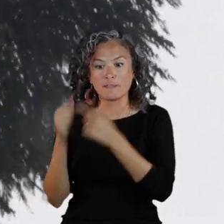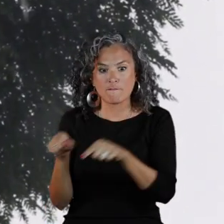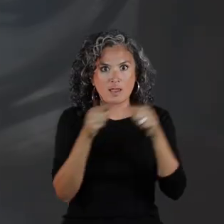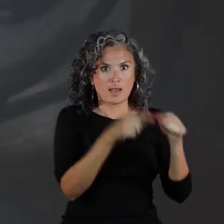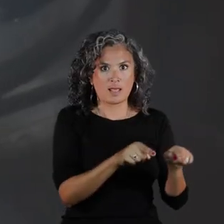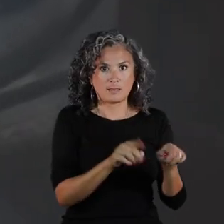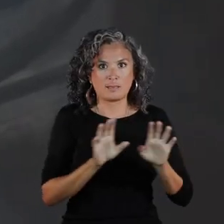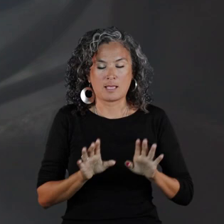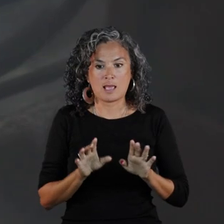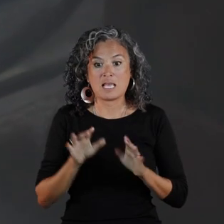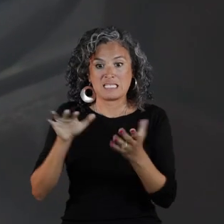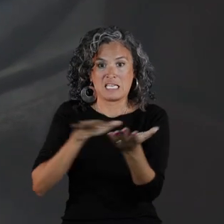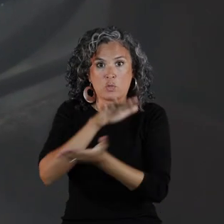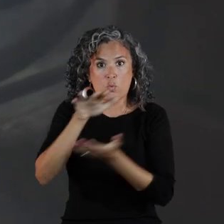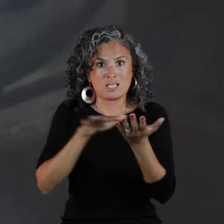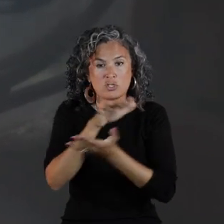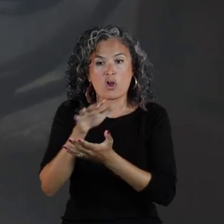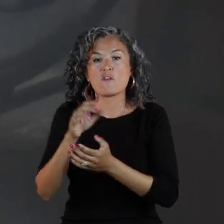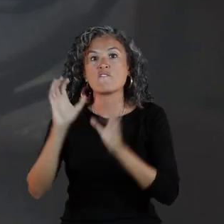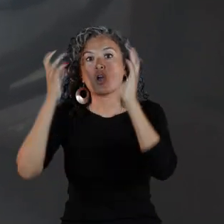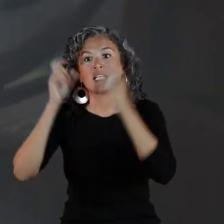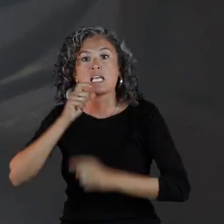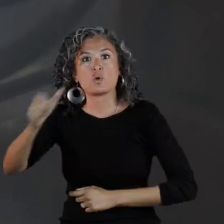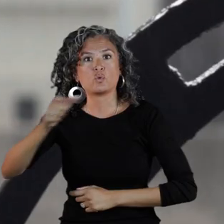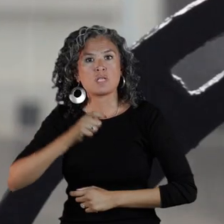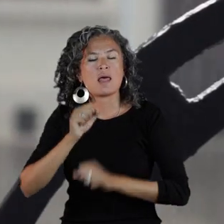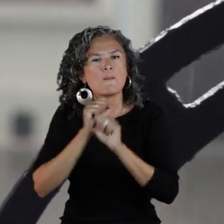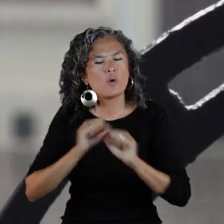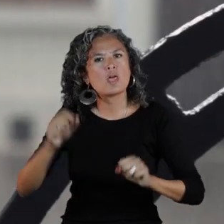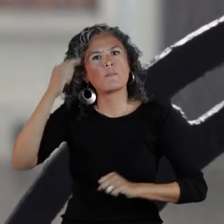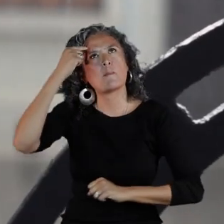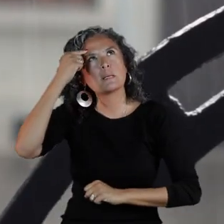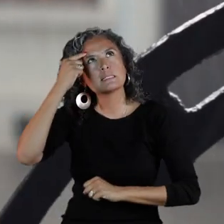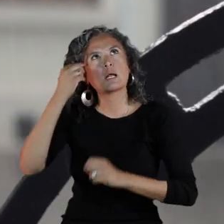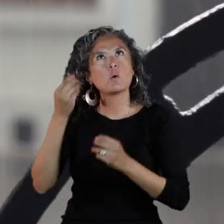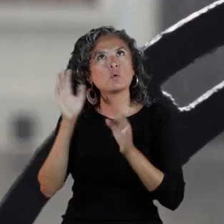distinta en esa situación de violencia cruzada, podemos pensar en mediación,